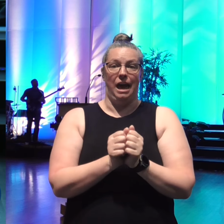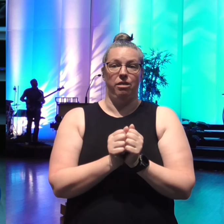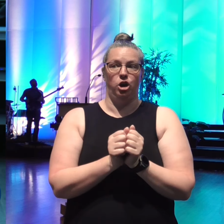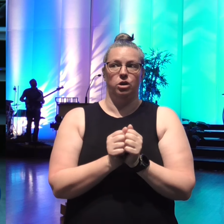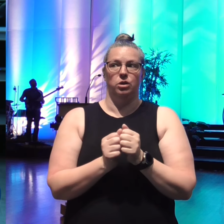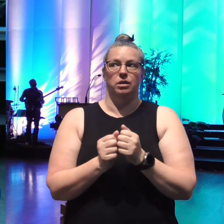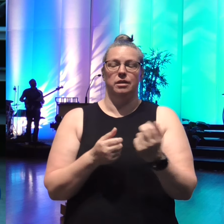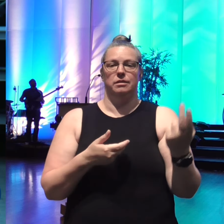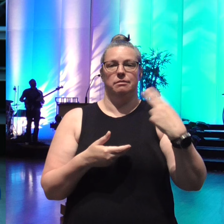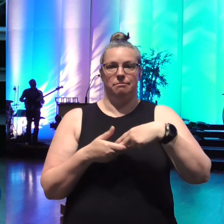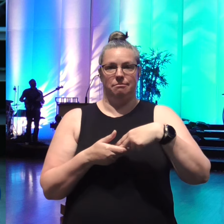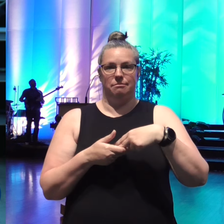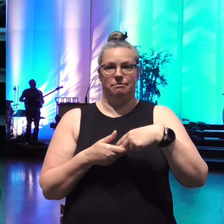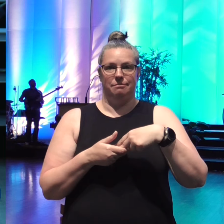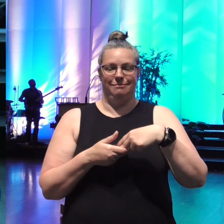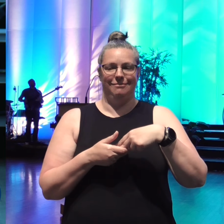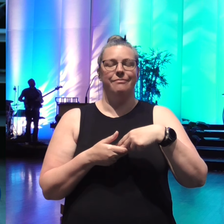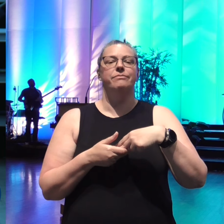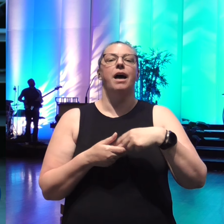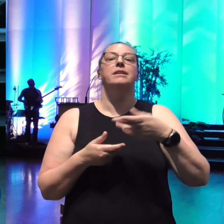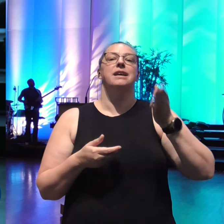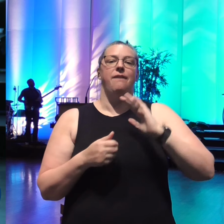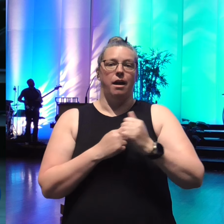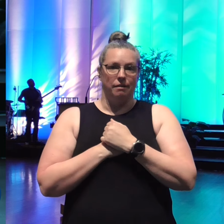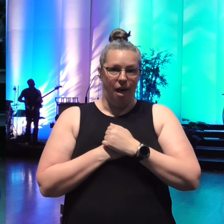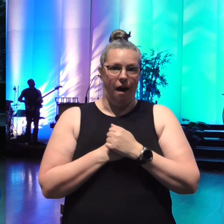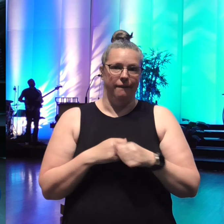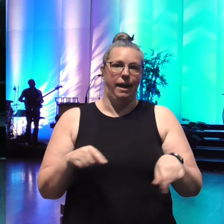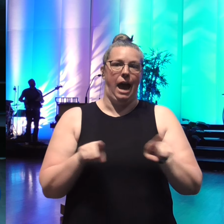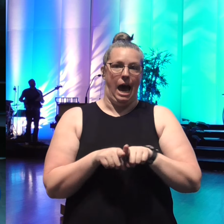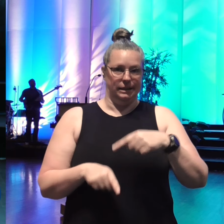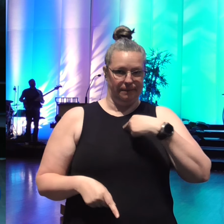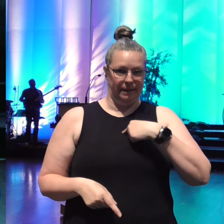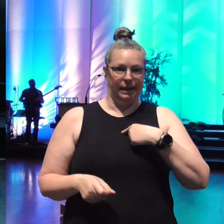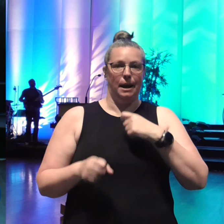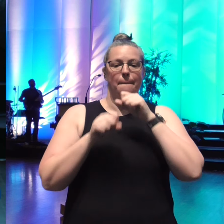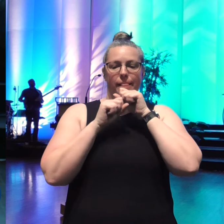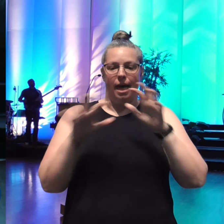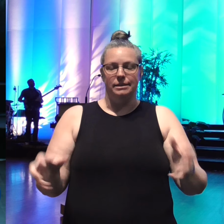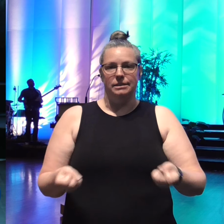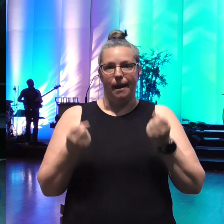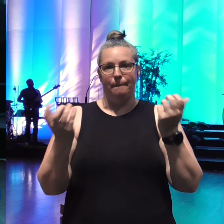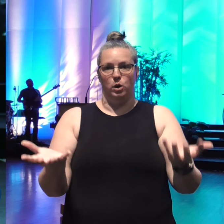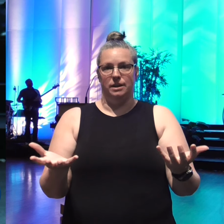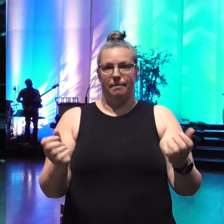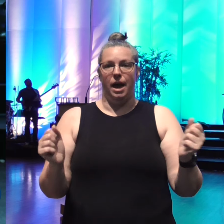Diremos que nuestra afirmación de ofrenda va así El amor divino como yo bendice y multiplica